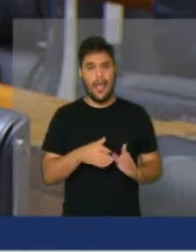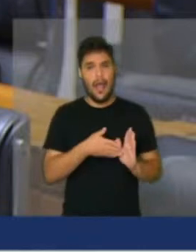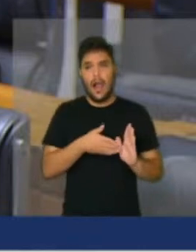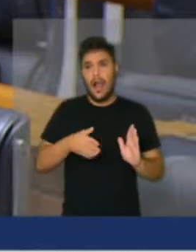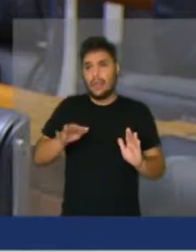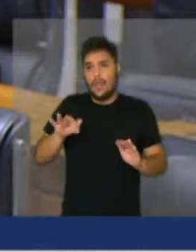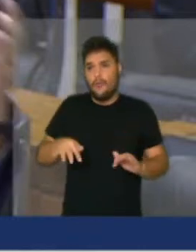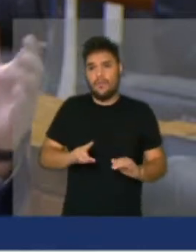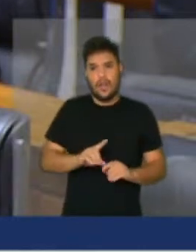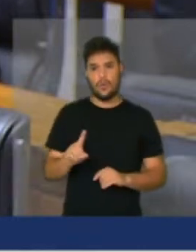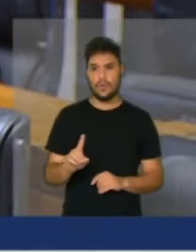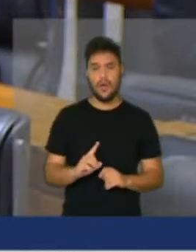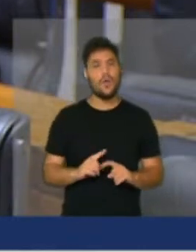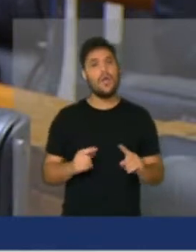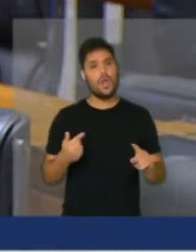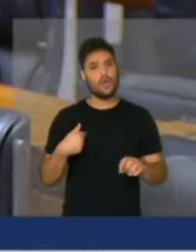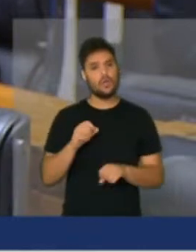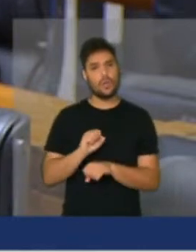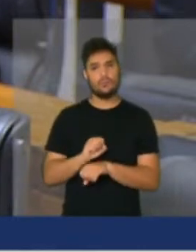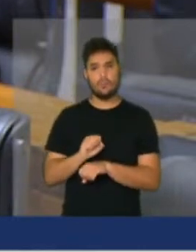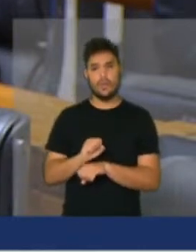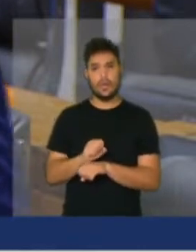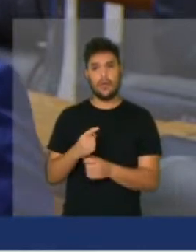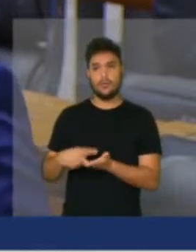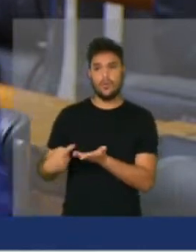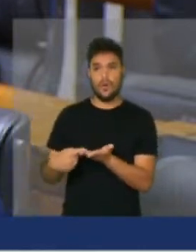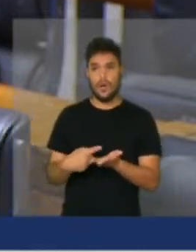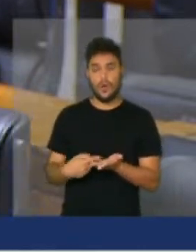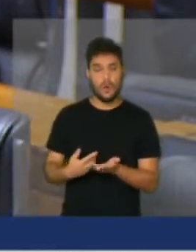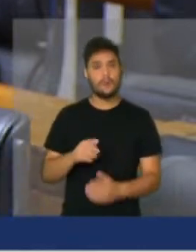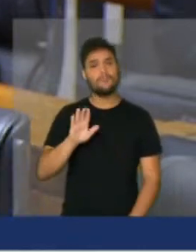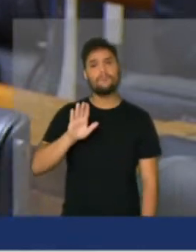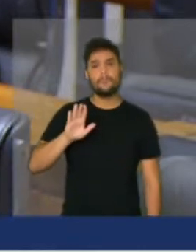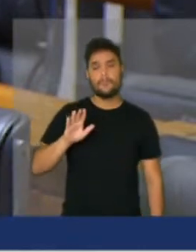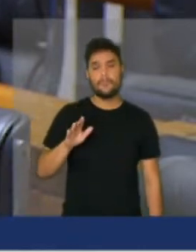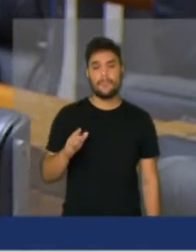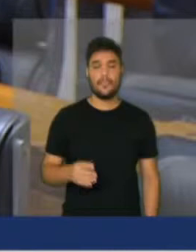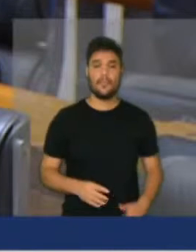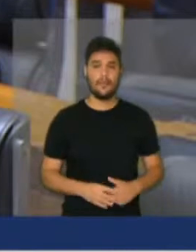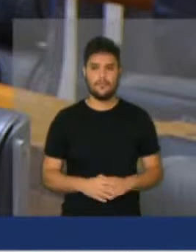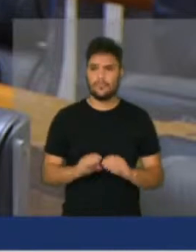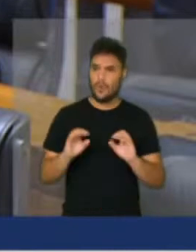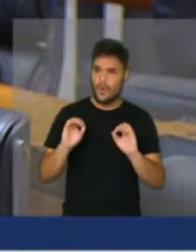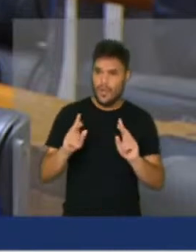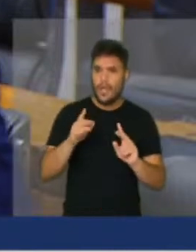FICAR NÍTIDO, PRESIDENTE. -- [PRESIDENTE]: EU VOU LEVAR ATÉ O FINAL E AO FINAL DAS ORIENTAÇÕES... [DEPUTADA]: SÓ PARA FICAR EXPRESSO, PRESIDENTE,